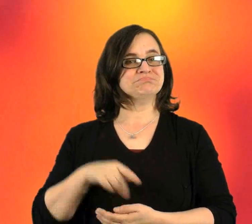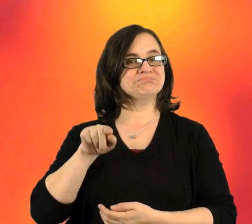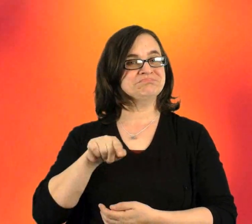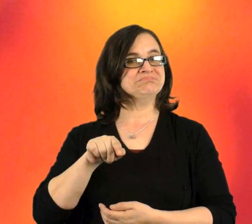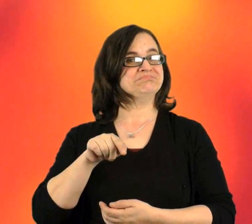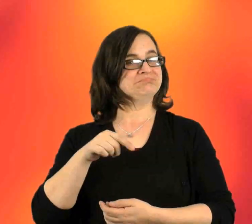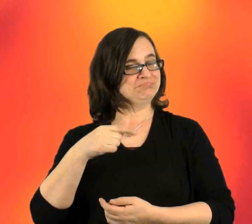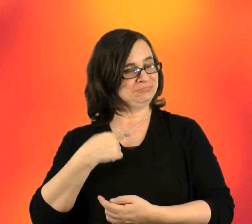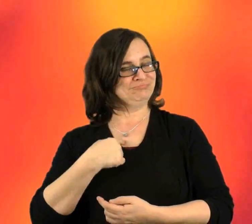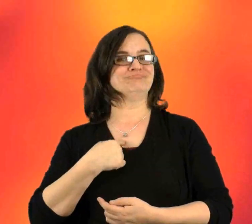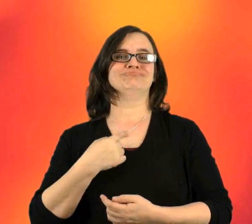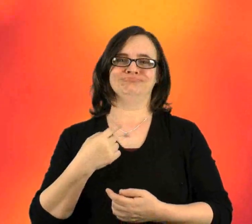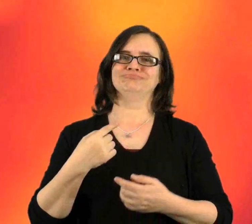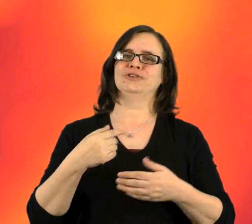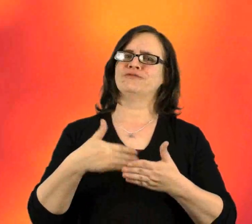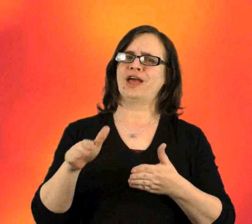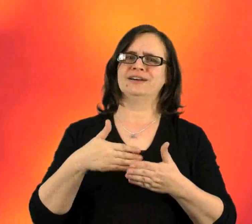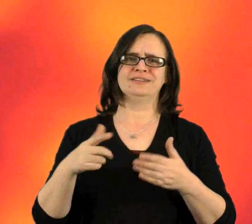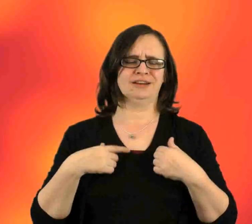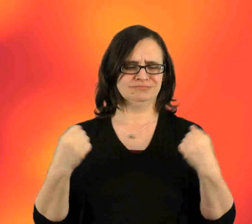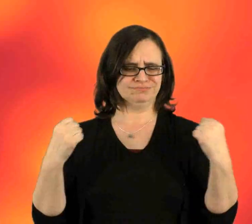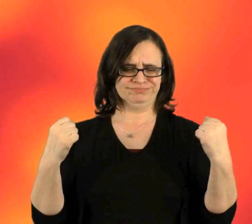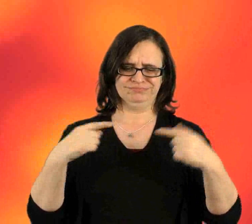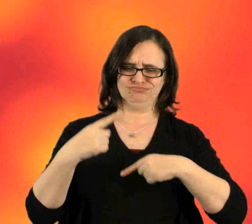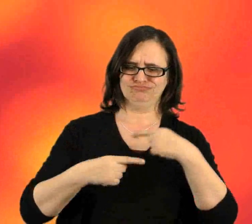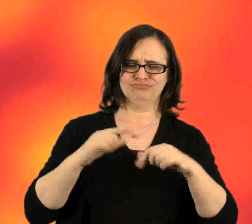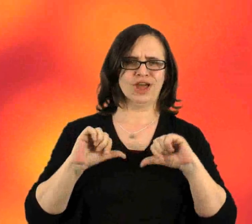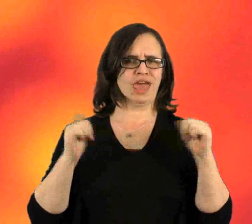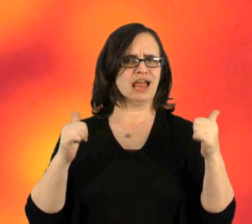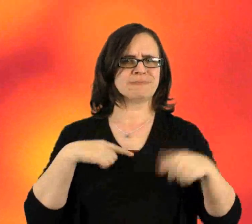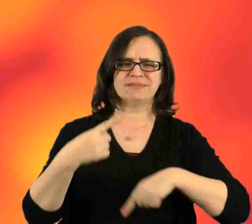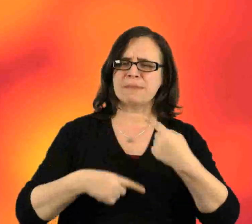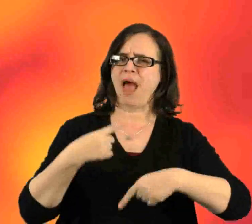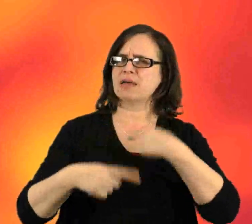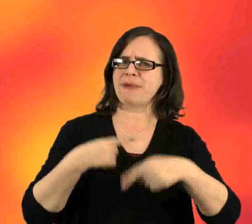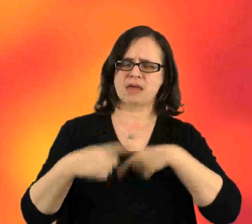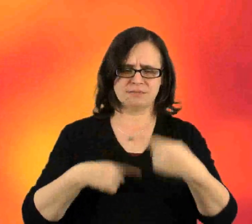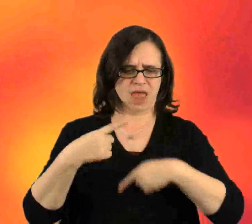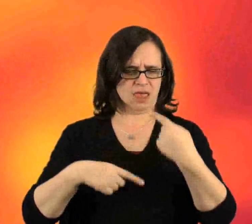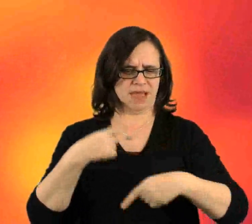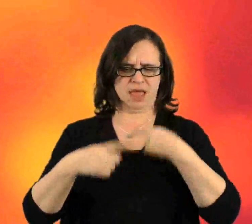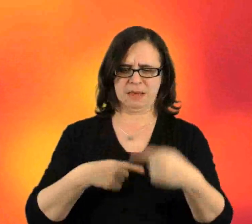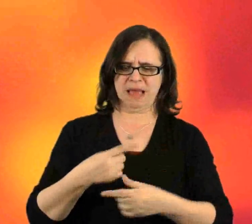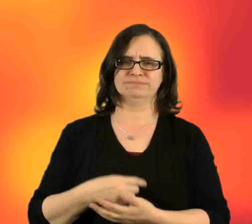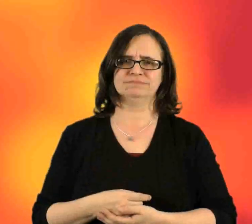Deshalb hat Jesus ewig Macht und Leben